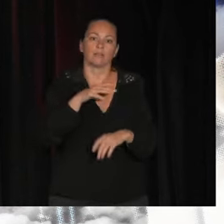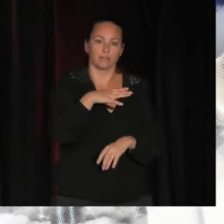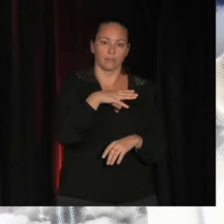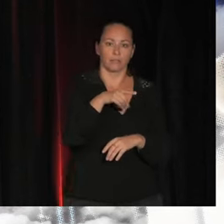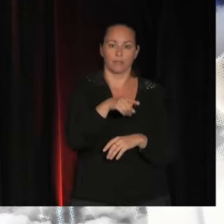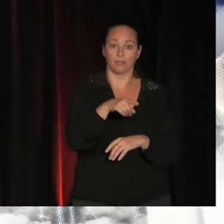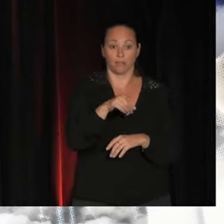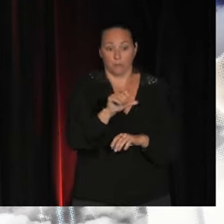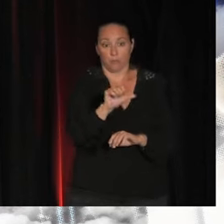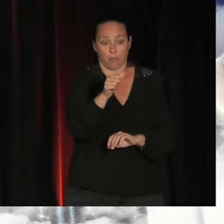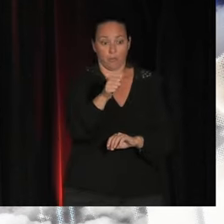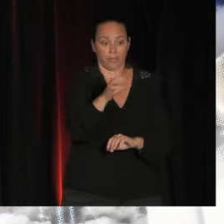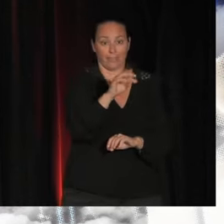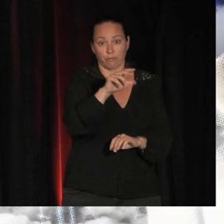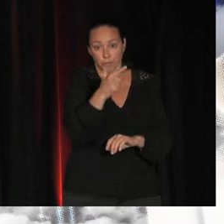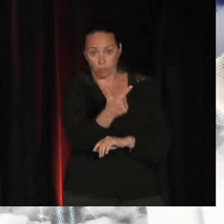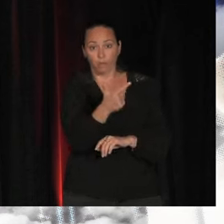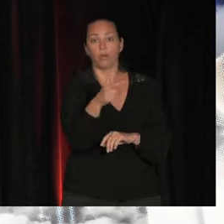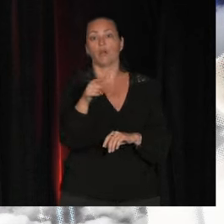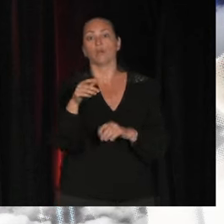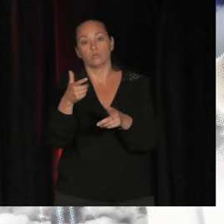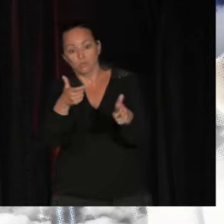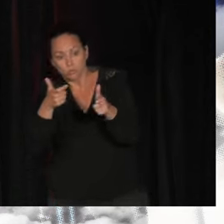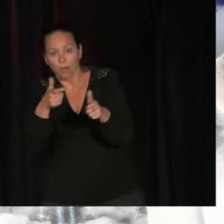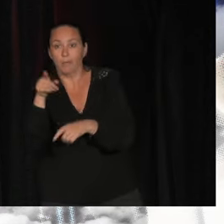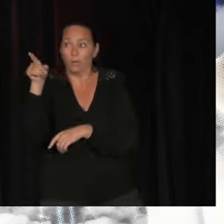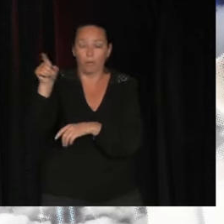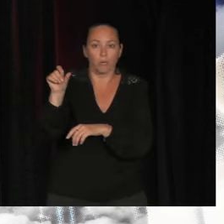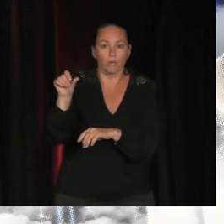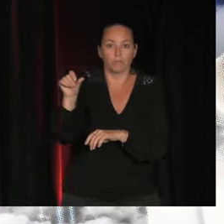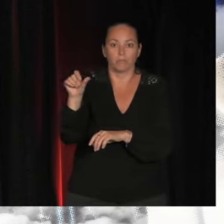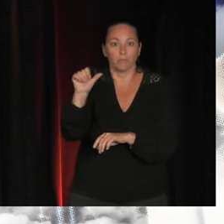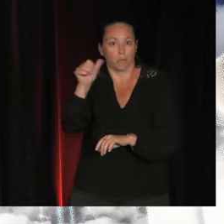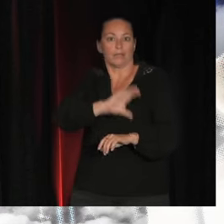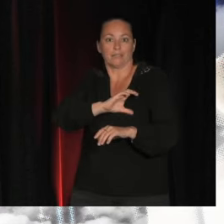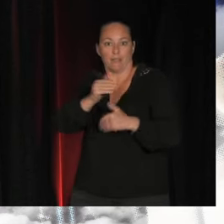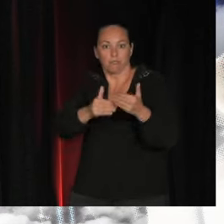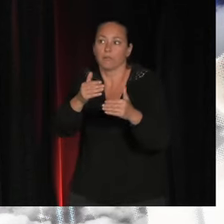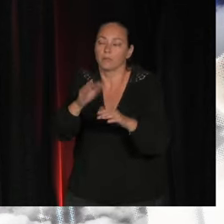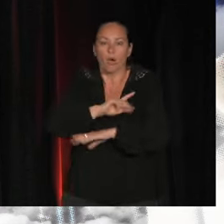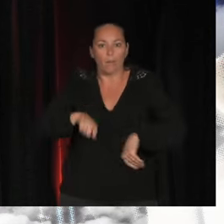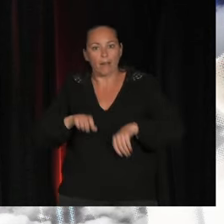c'était vraiment les premiers à vraiment investir ce terrain. C'est logique qu'à la sortie du jeu, ce n'était pas encore tout calé et qu'ils s'adaptent sur la durée.